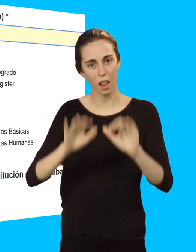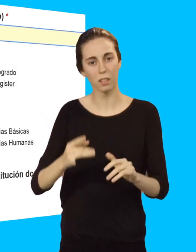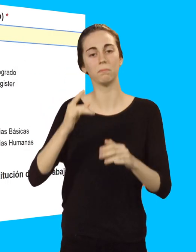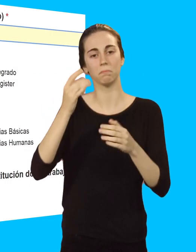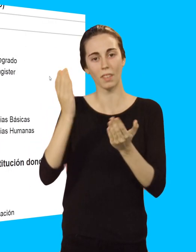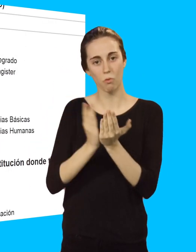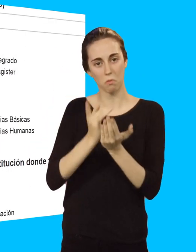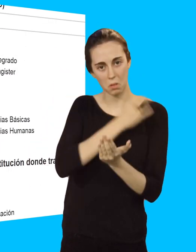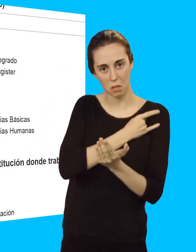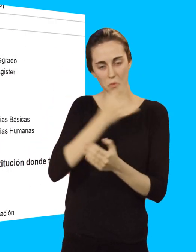y el campo de trabajo.